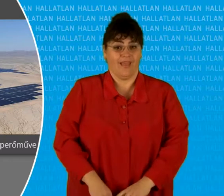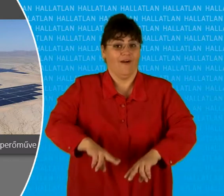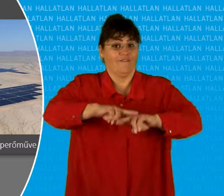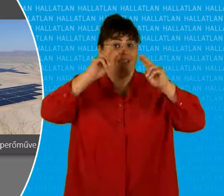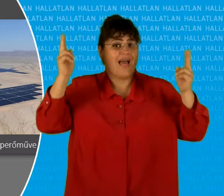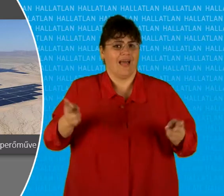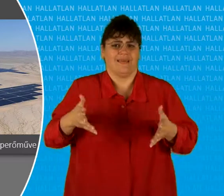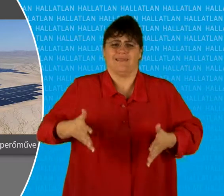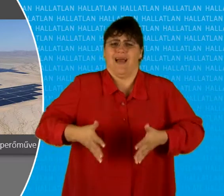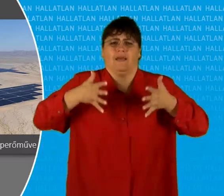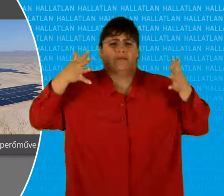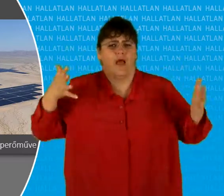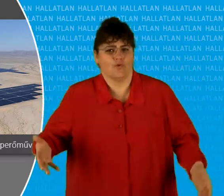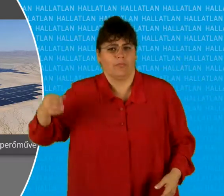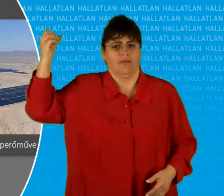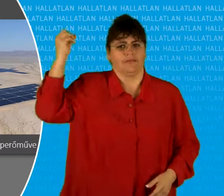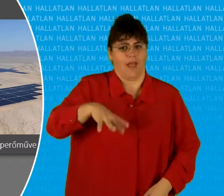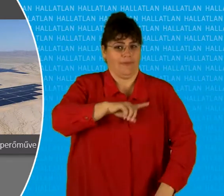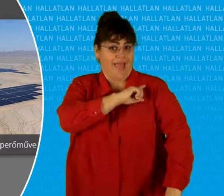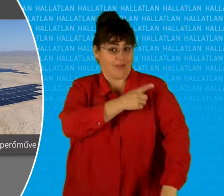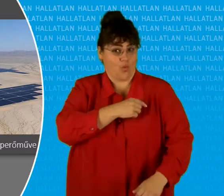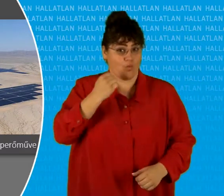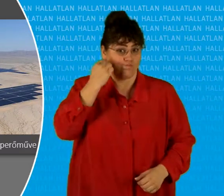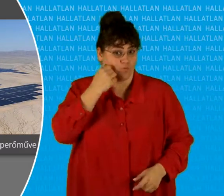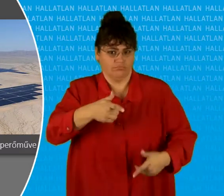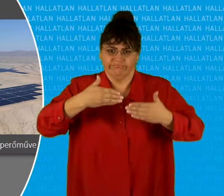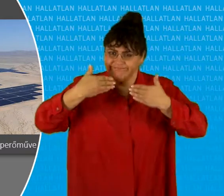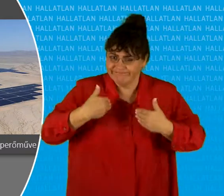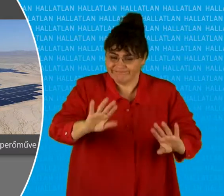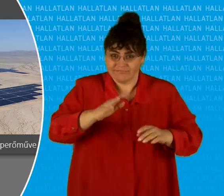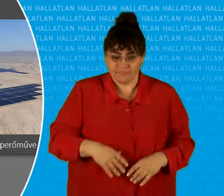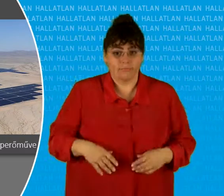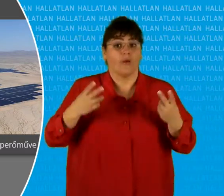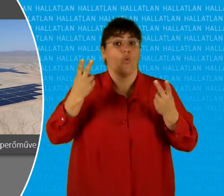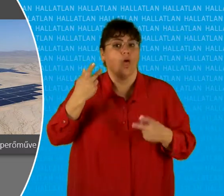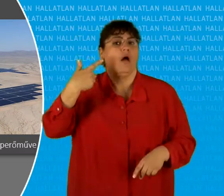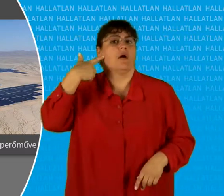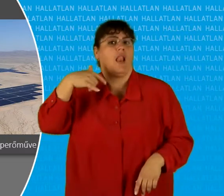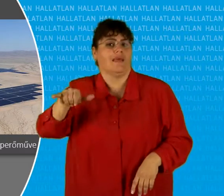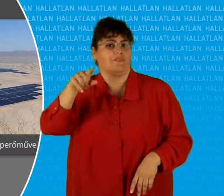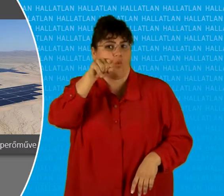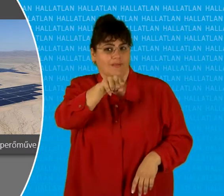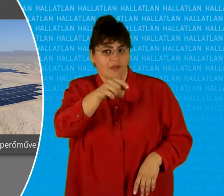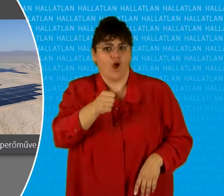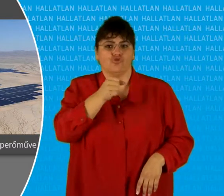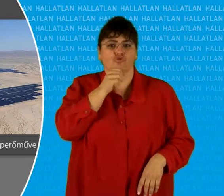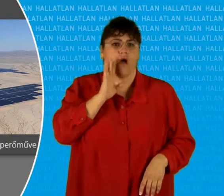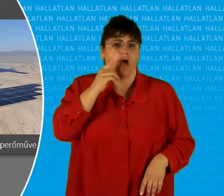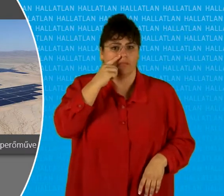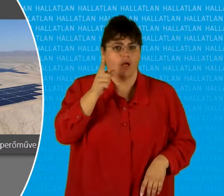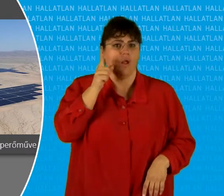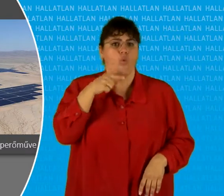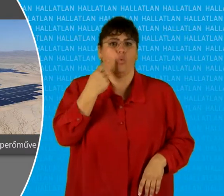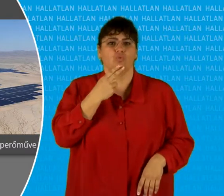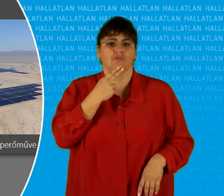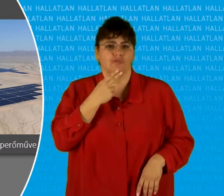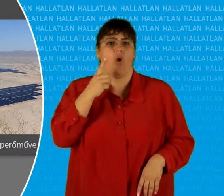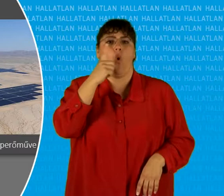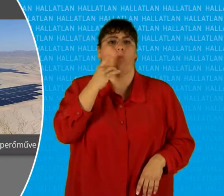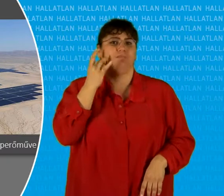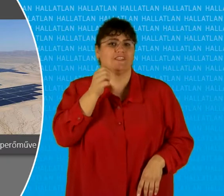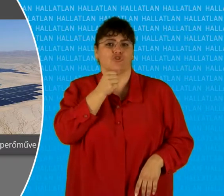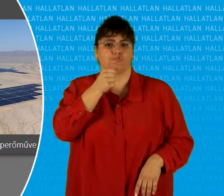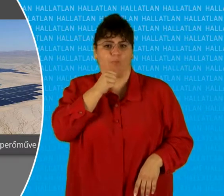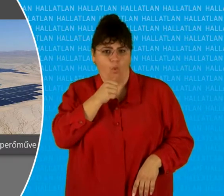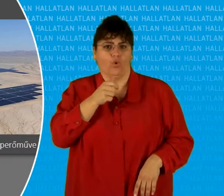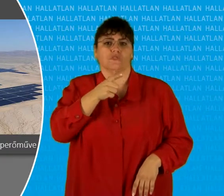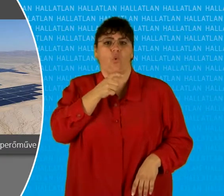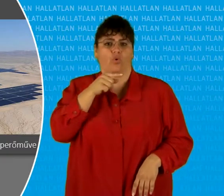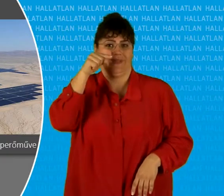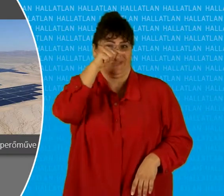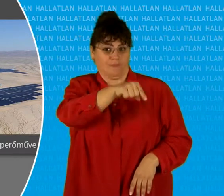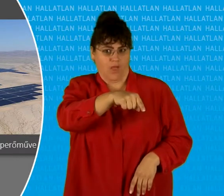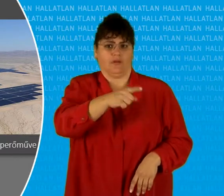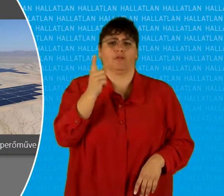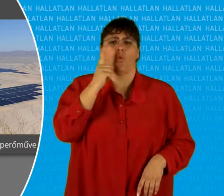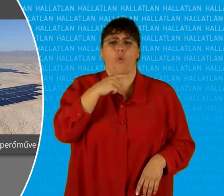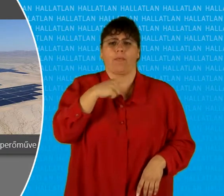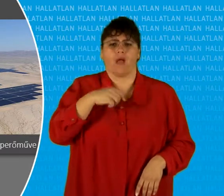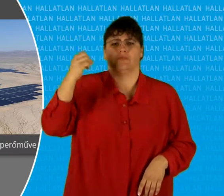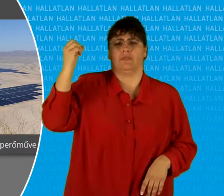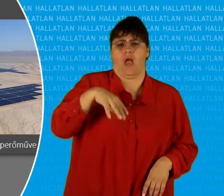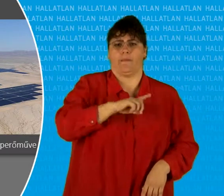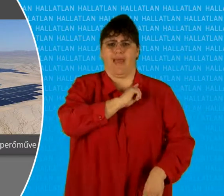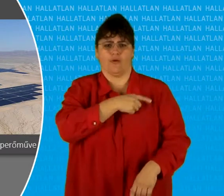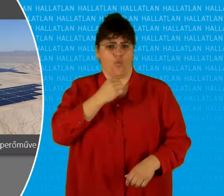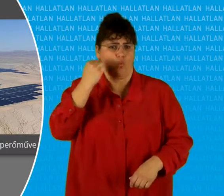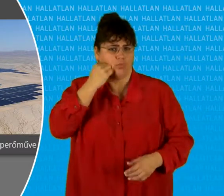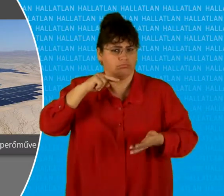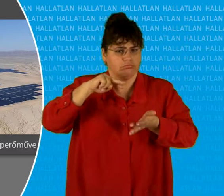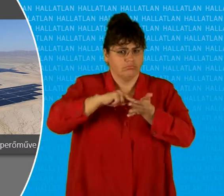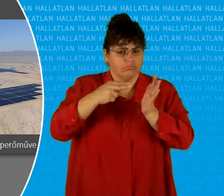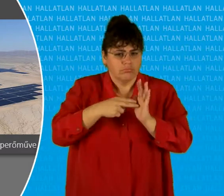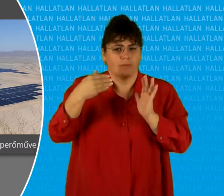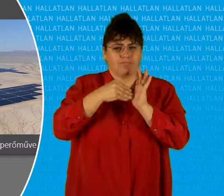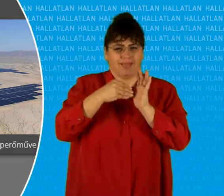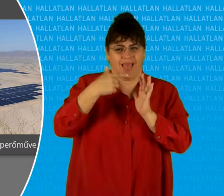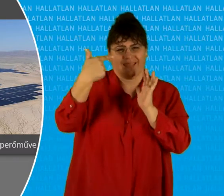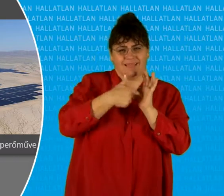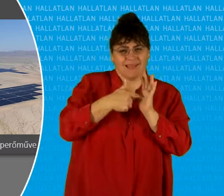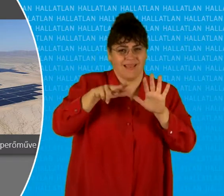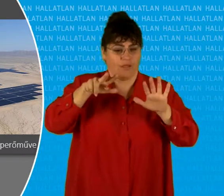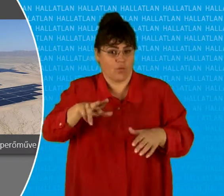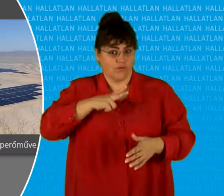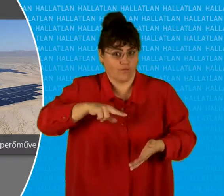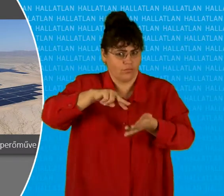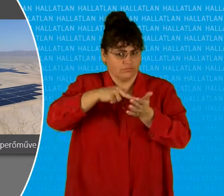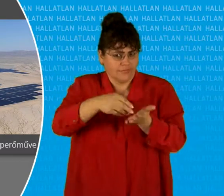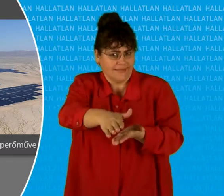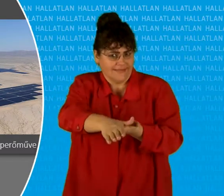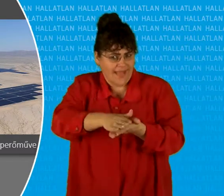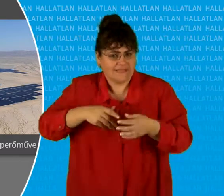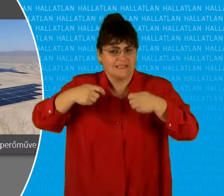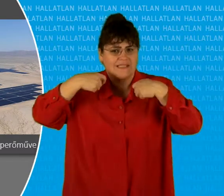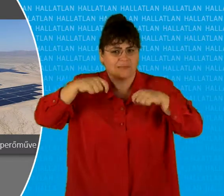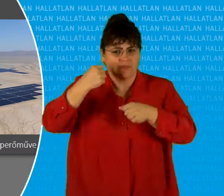A kaliforniai San Luis Obispo Countyban beindított Topaz naperőmű tervezése 2008-ban kezdődött,